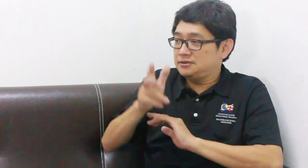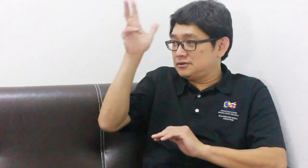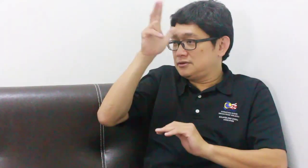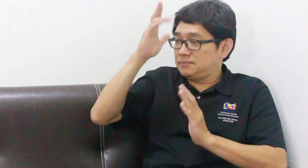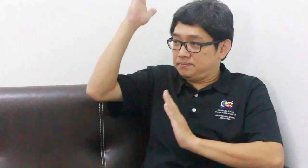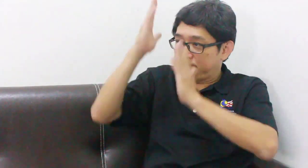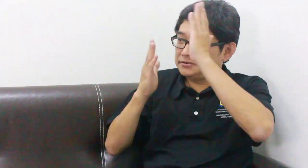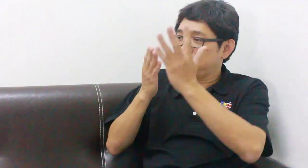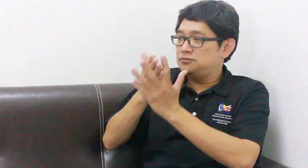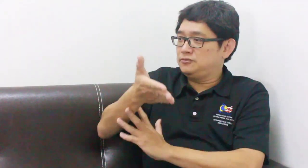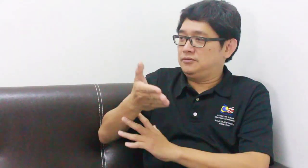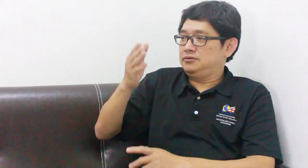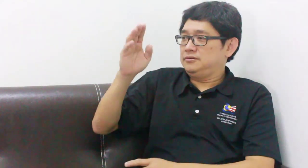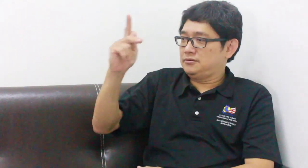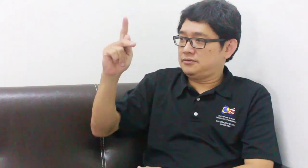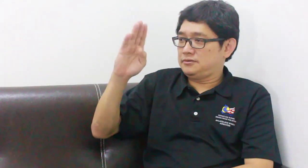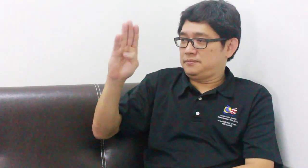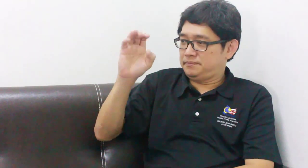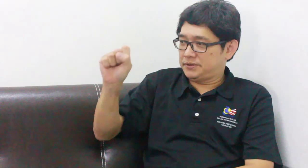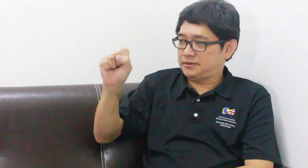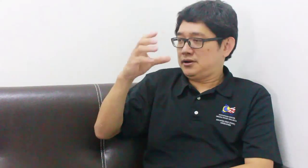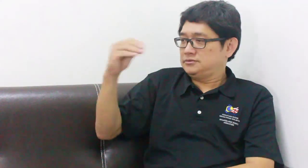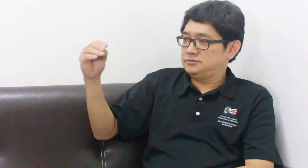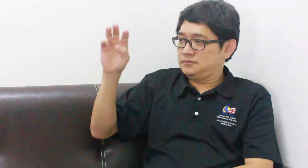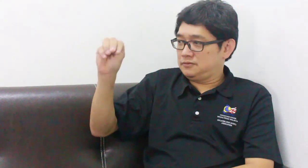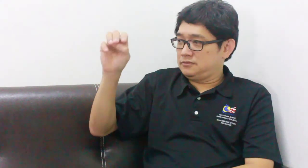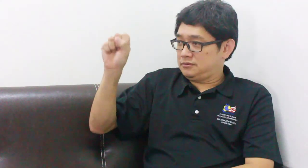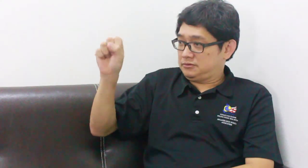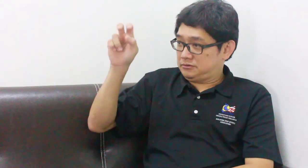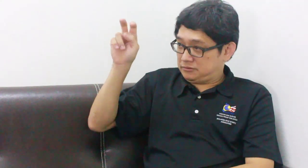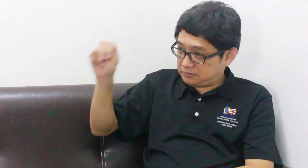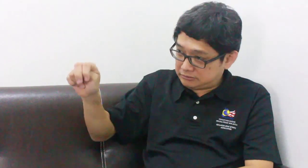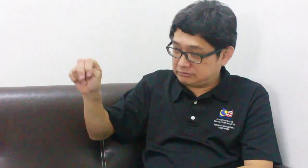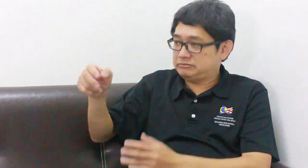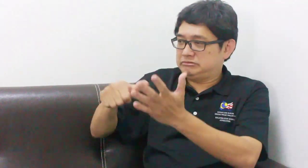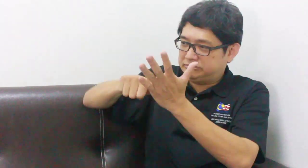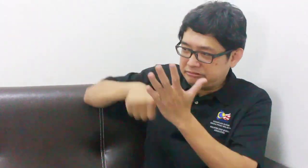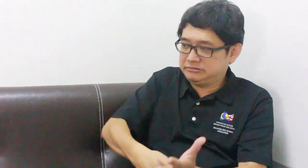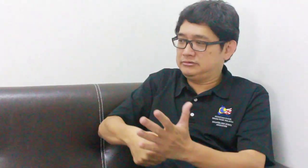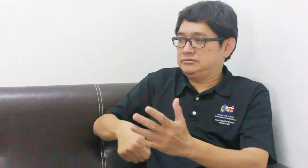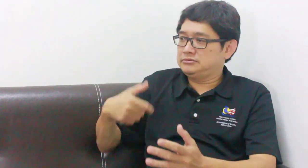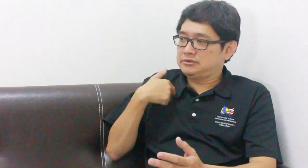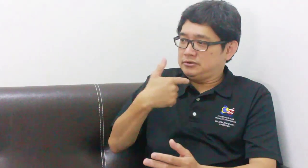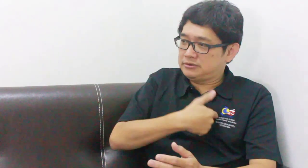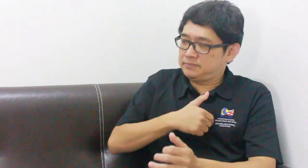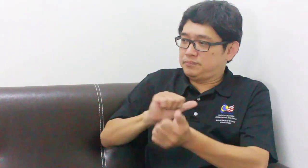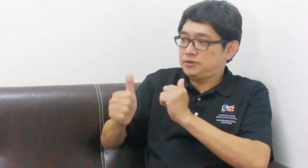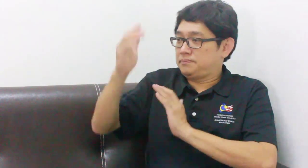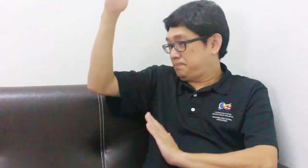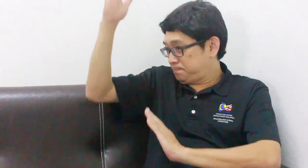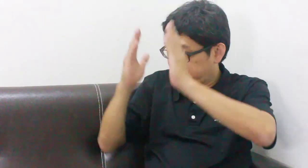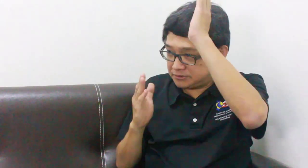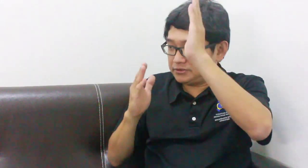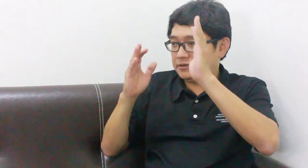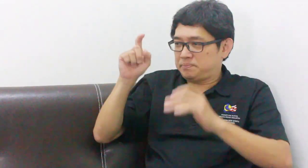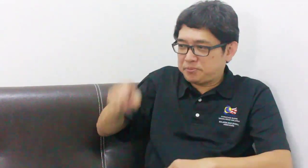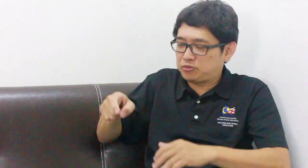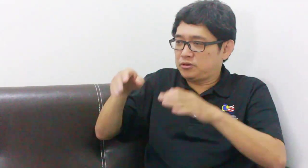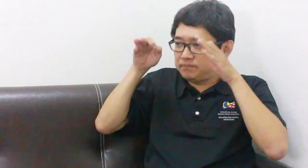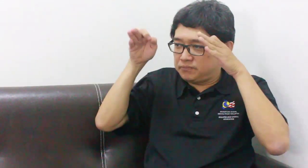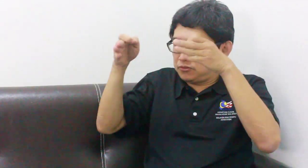Jadi, pihak kerajaan masih menekankan kepada pihak MSDeaf untuk memberi fokus...